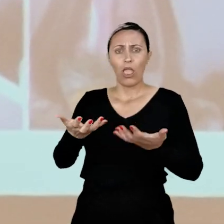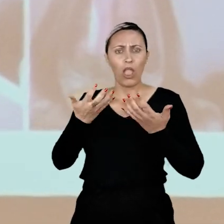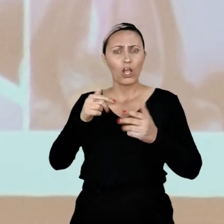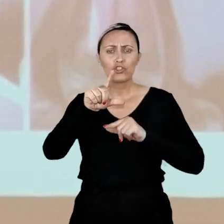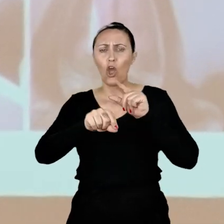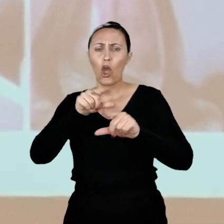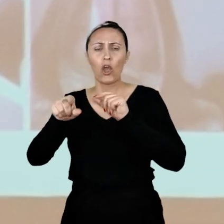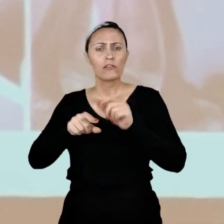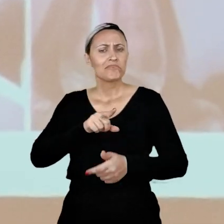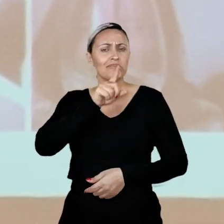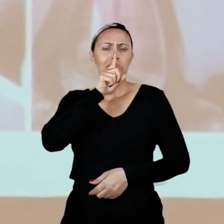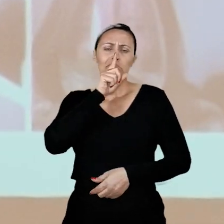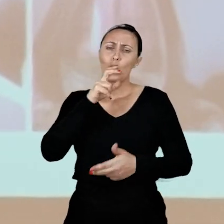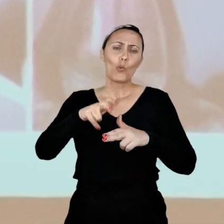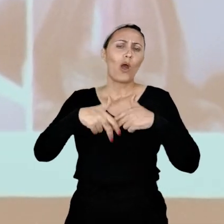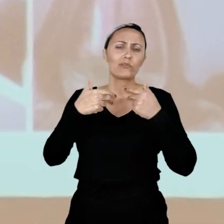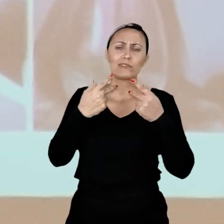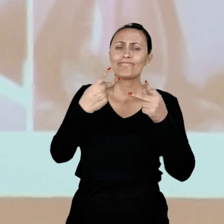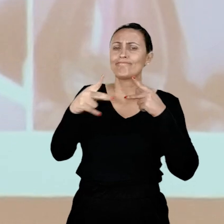pelos mais diversos motivos.